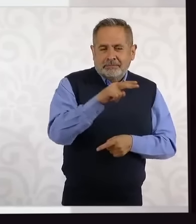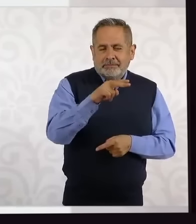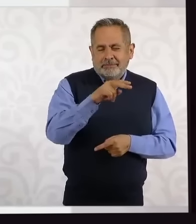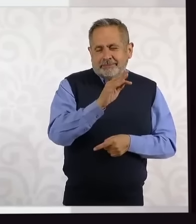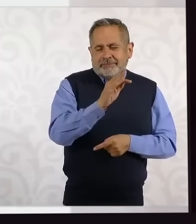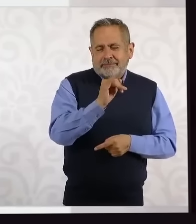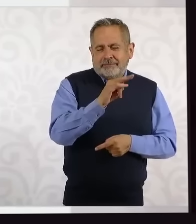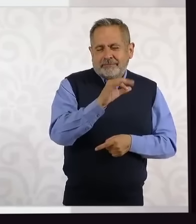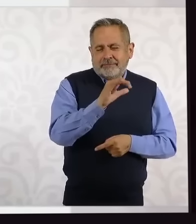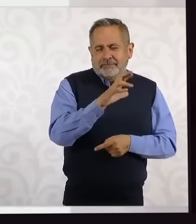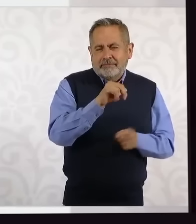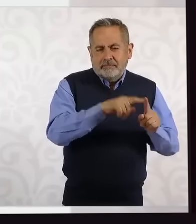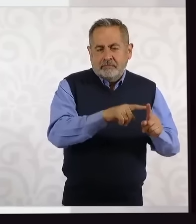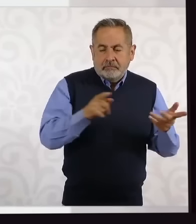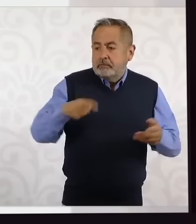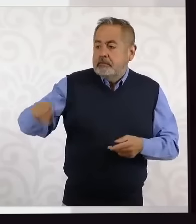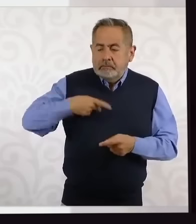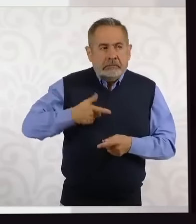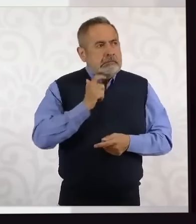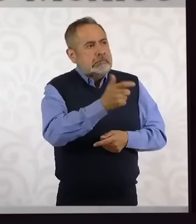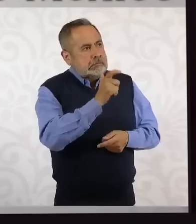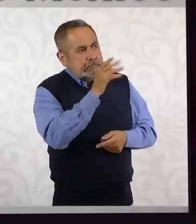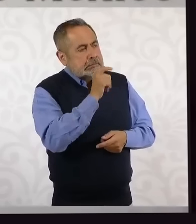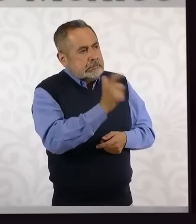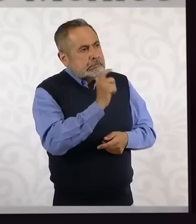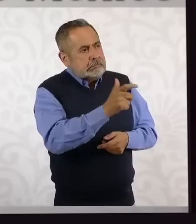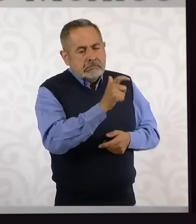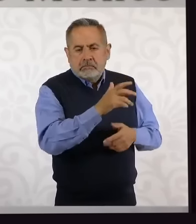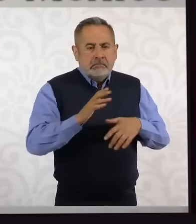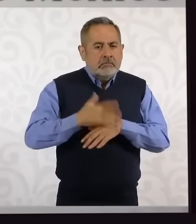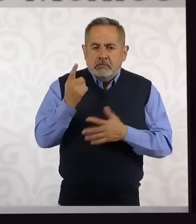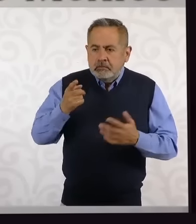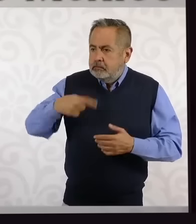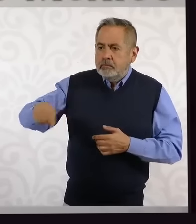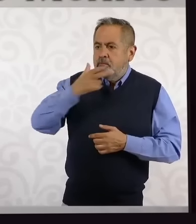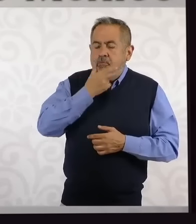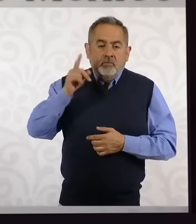es decir, la gente no podía pagar porque en México las mexicanas y los mexicanos somos muy